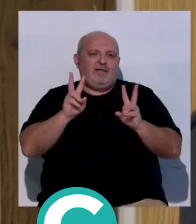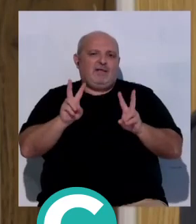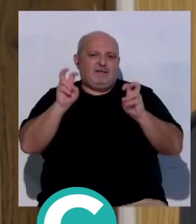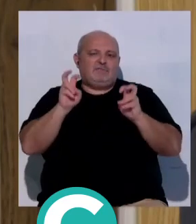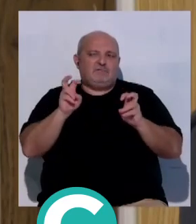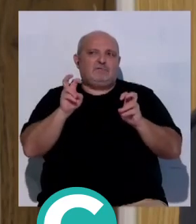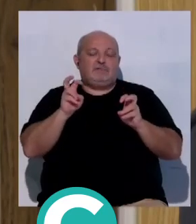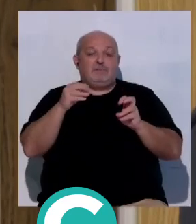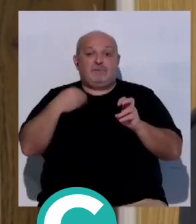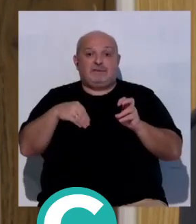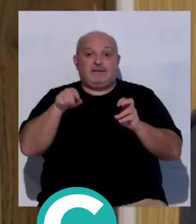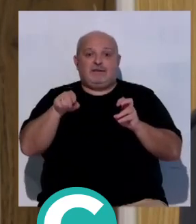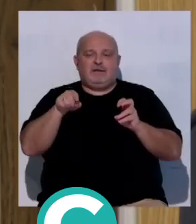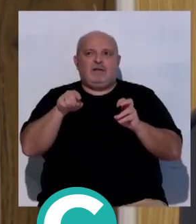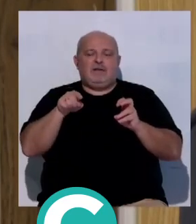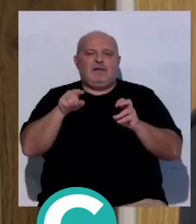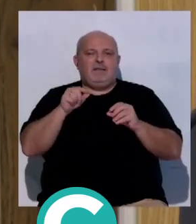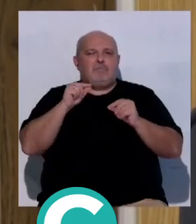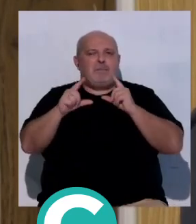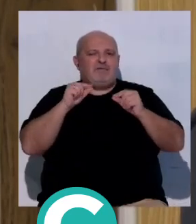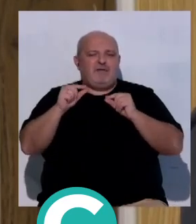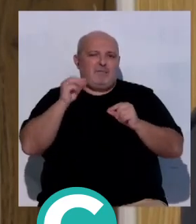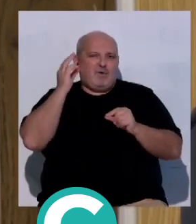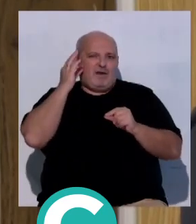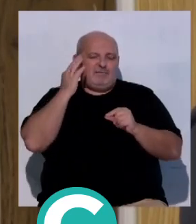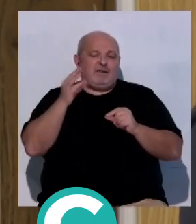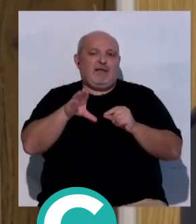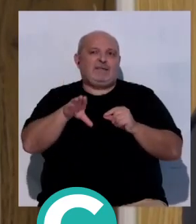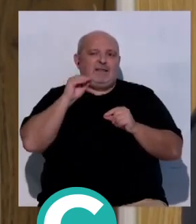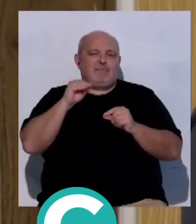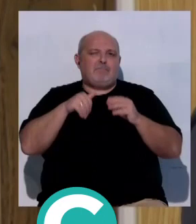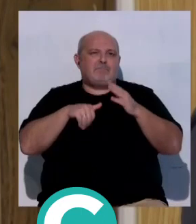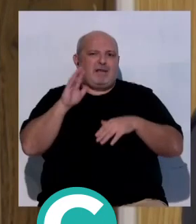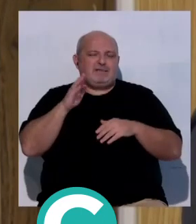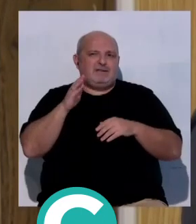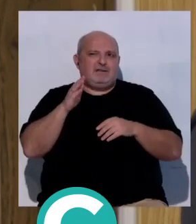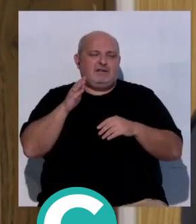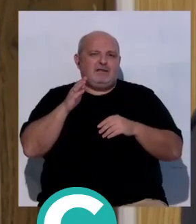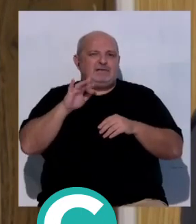fuera la presidenta desde la perspectiva de mujer no entendiendo más y est mucho más sensibilizada